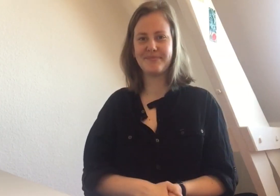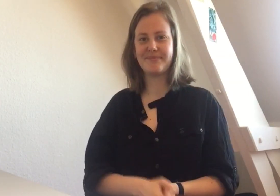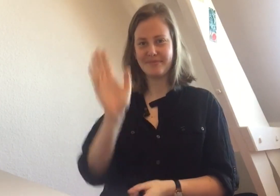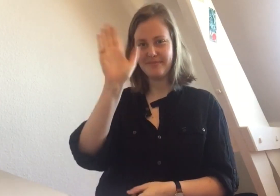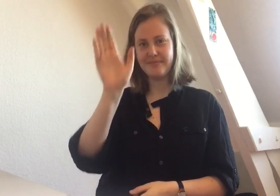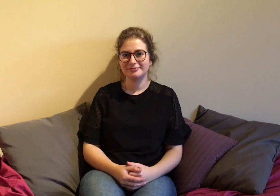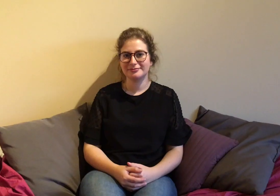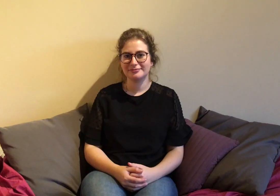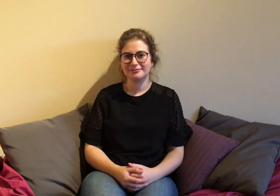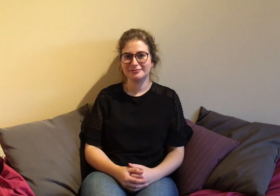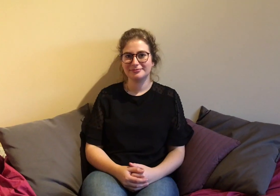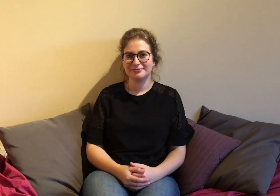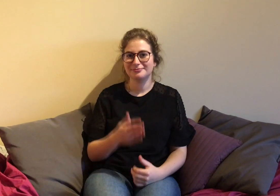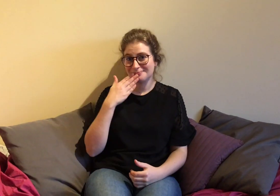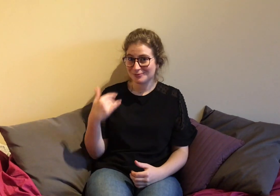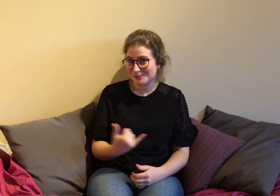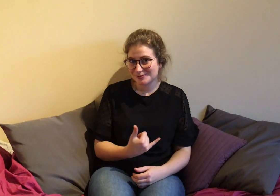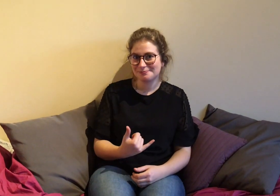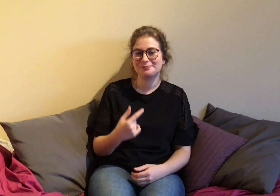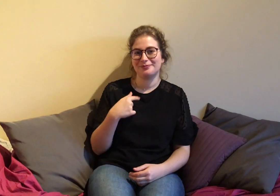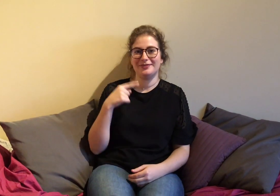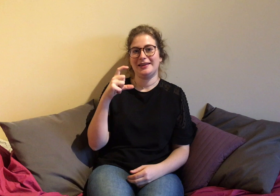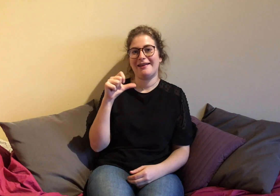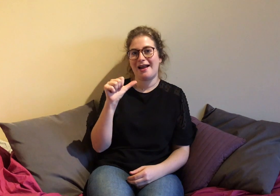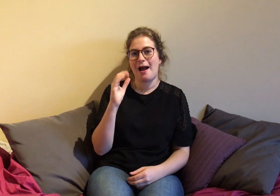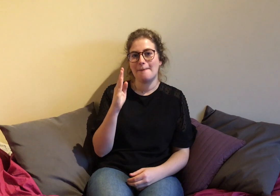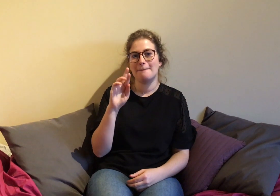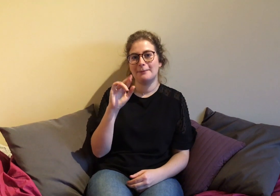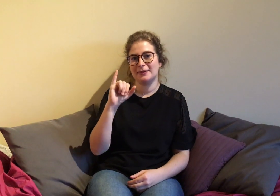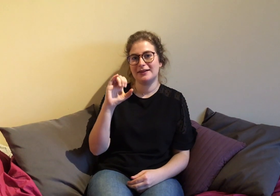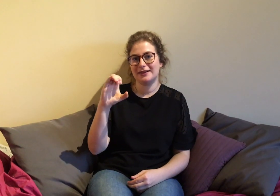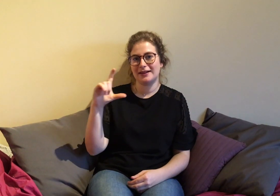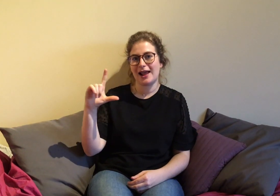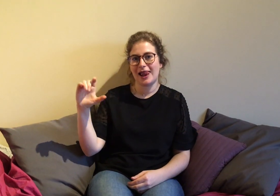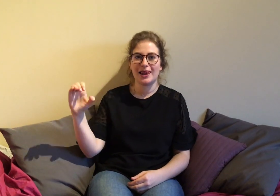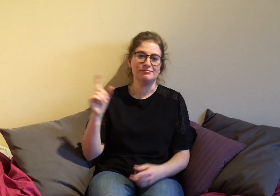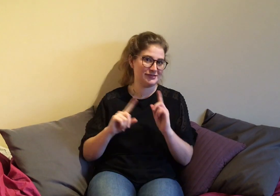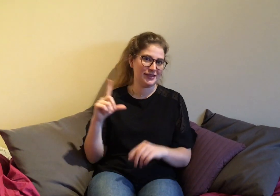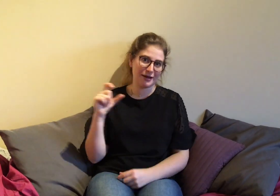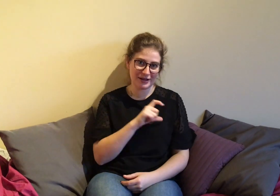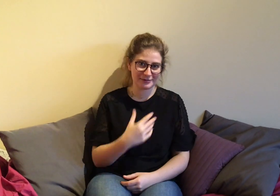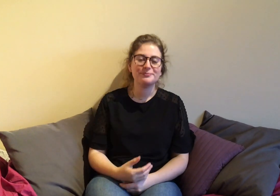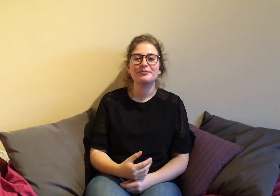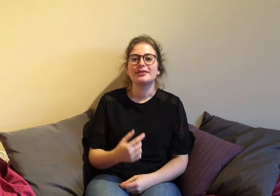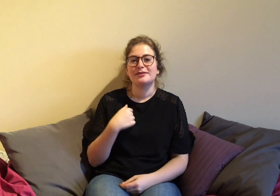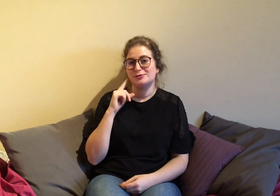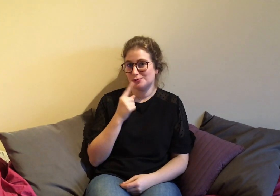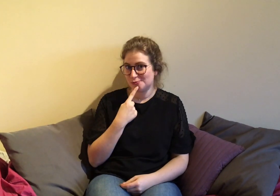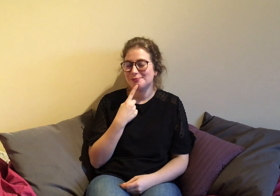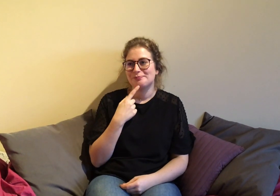Au revoir Bonjour moi c'est Gabrielle je suis sourde